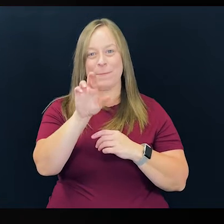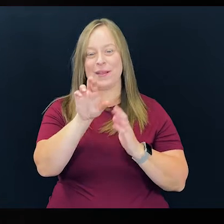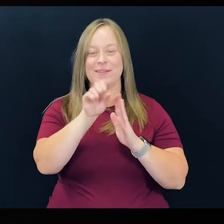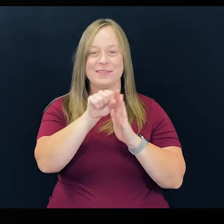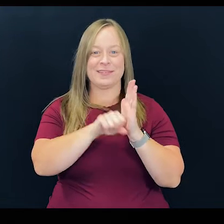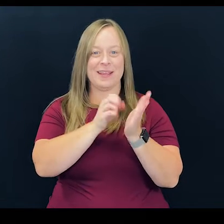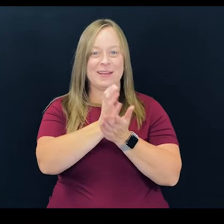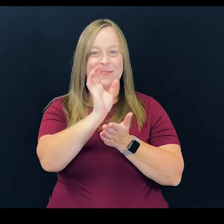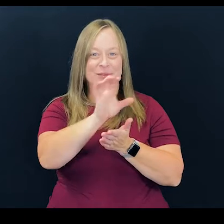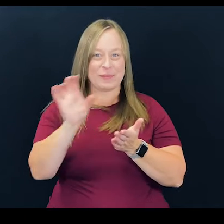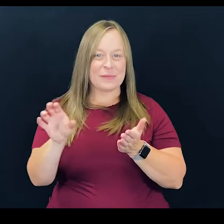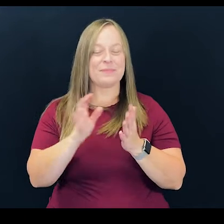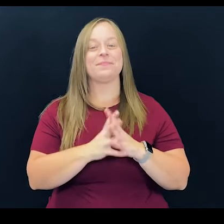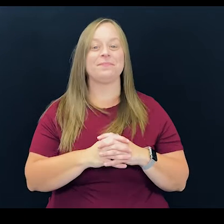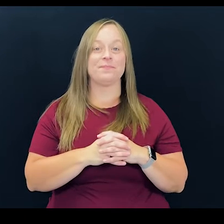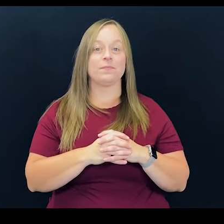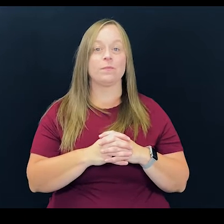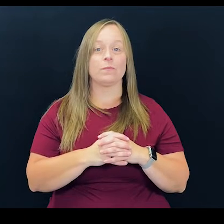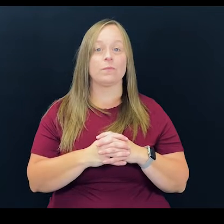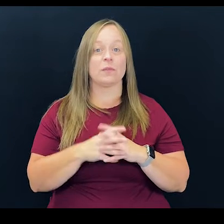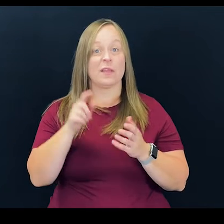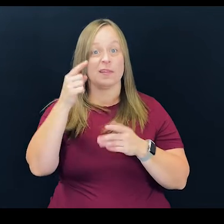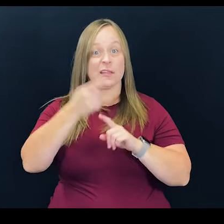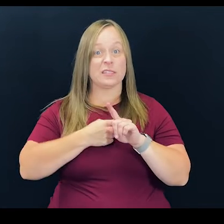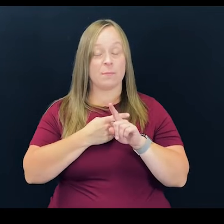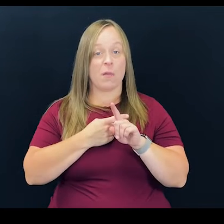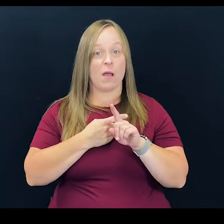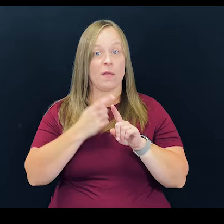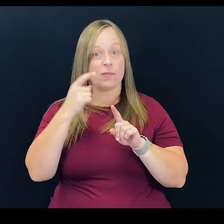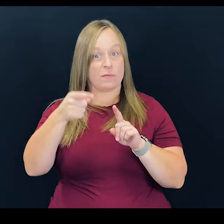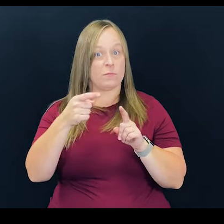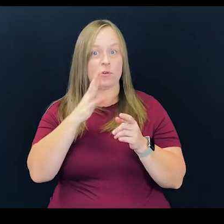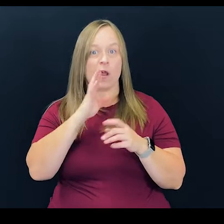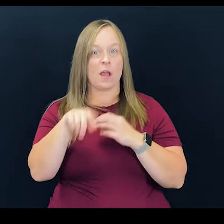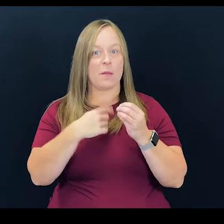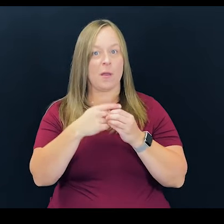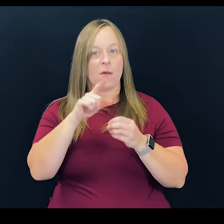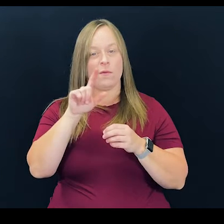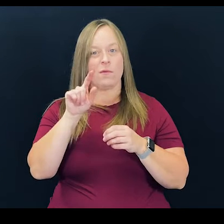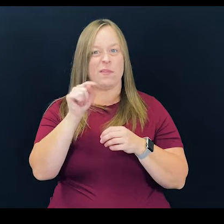Empire State of Rights: Con Subtítulos. Este mes vamos a hablar del LatinFest.